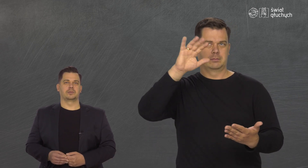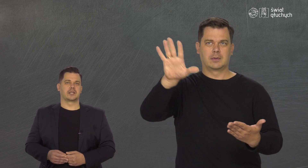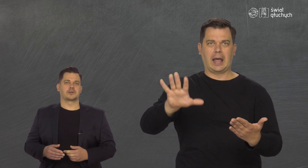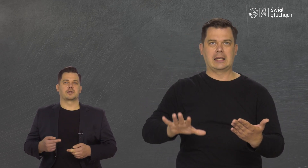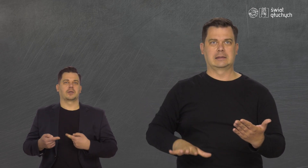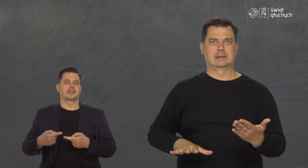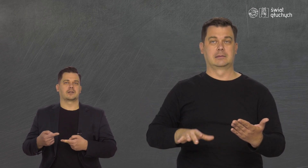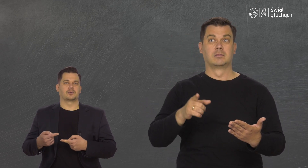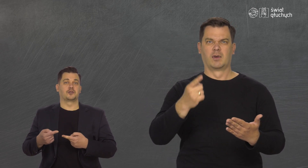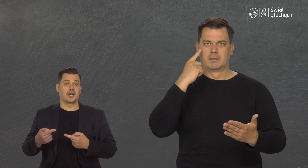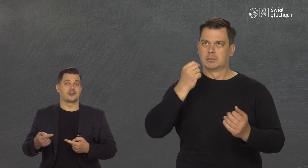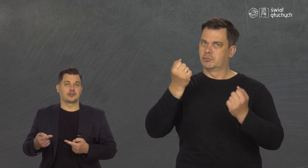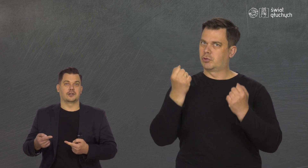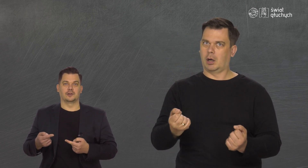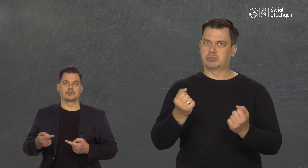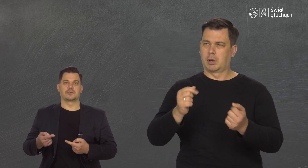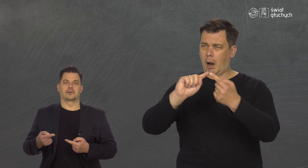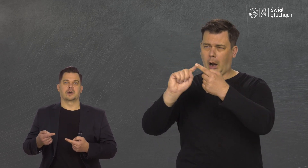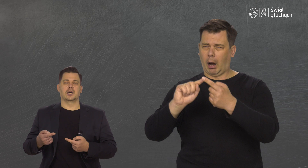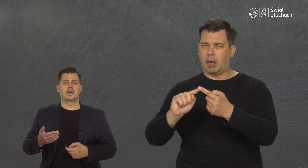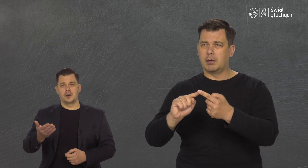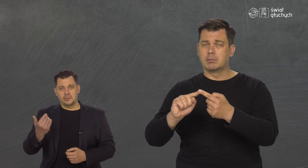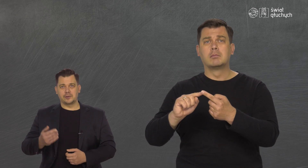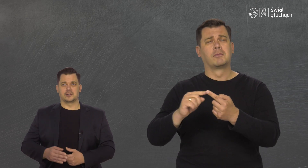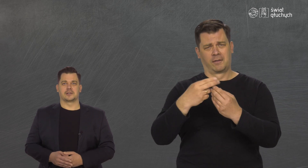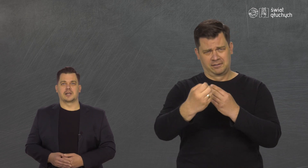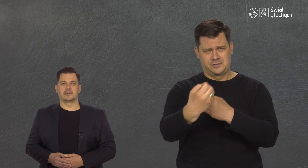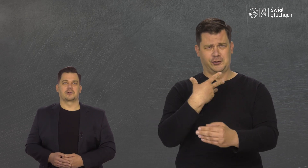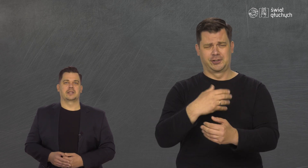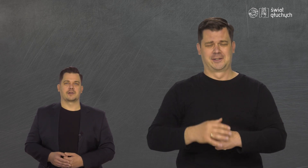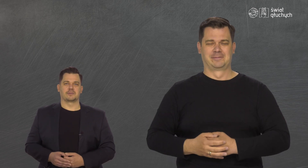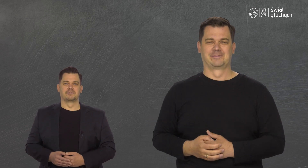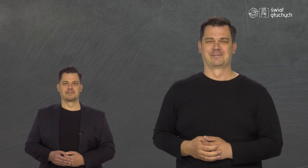lub znasz przykłady tekstów ciężkich do przyswojenia, podziel się nimi w komentarzu.